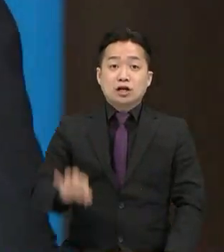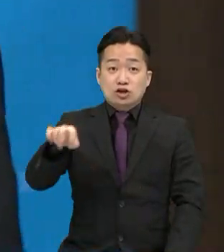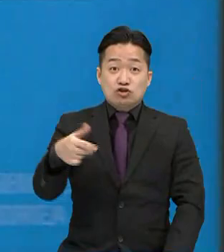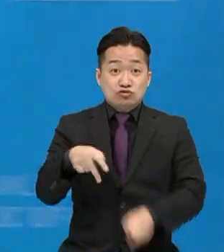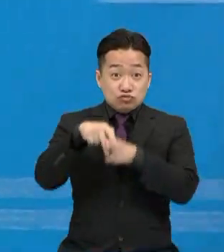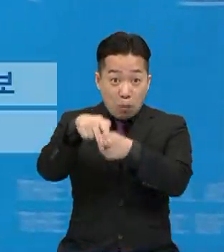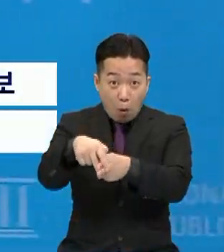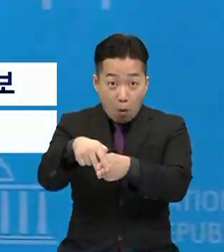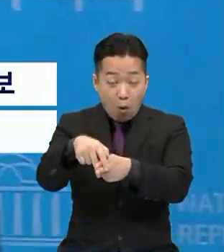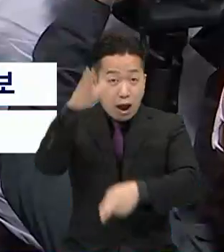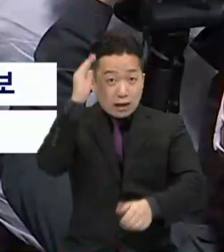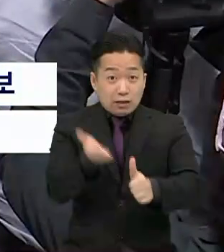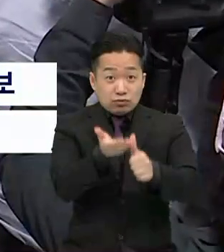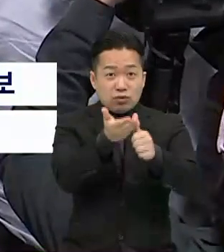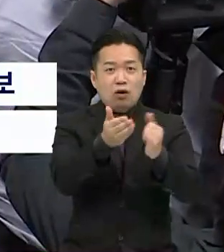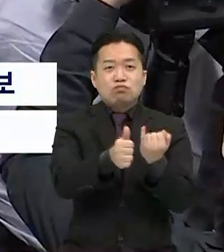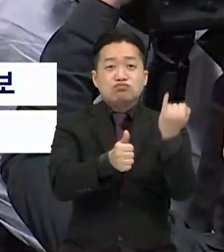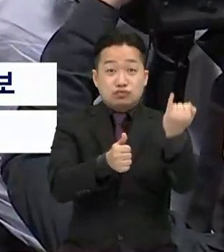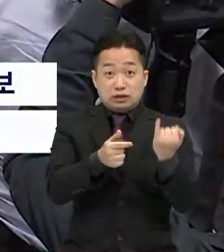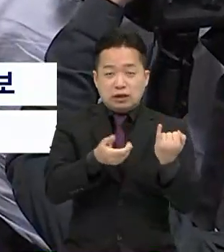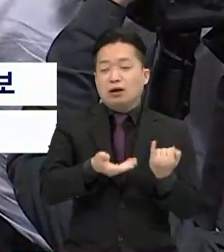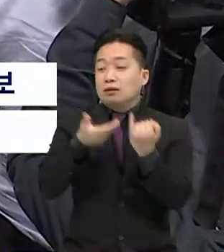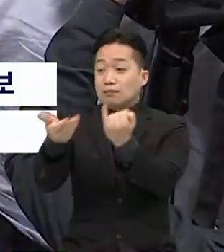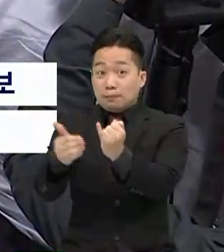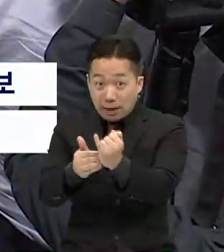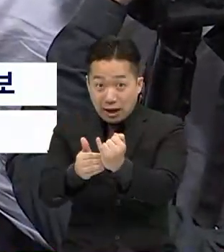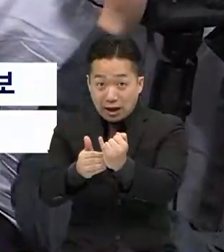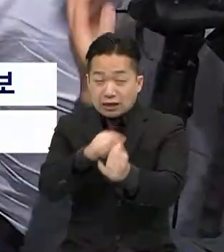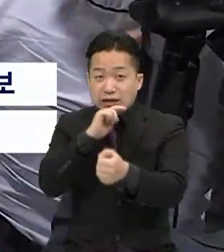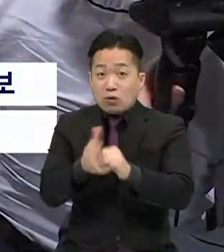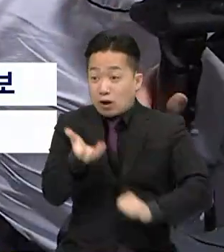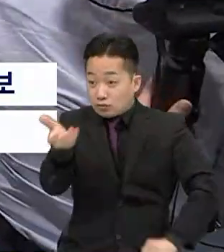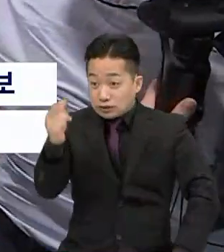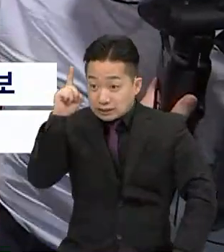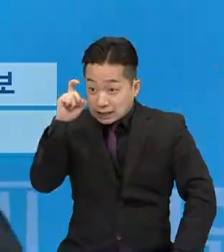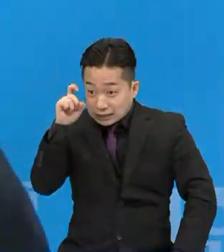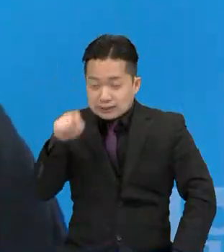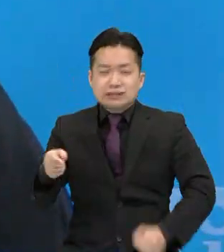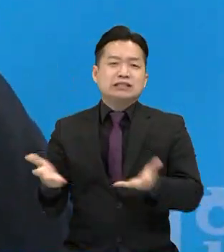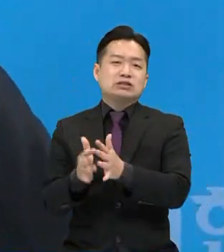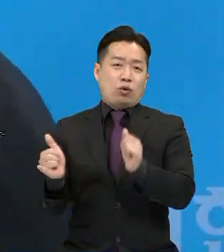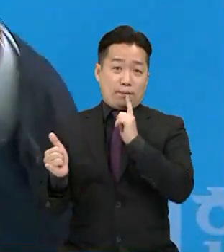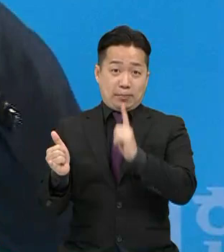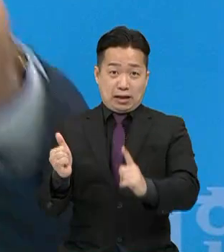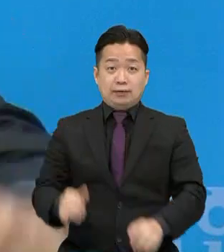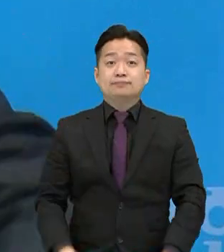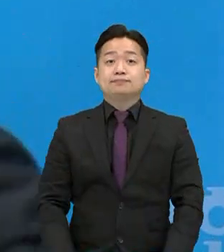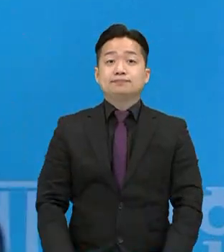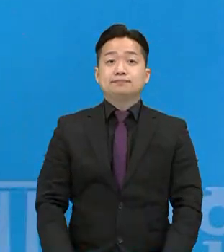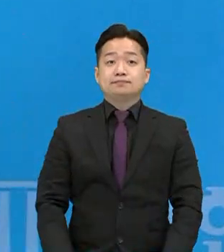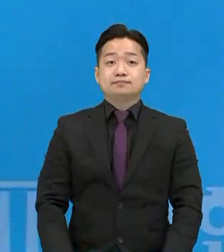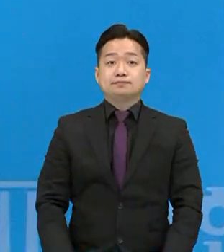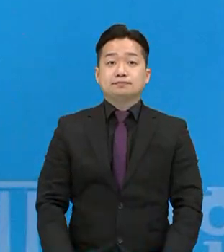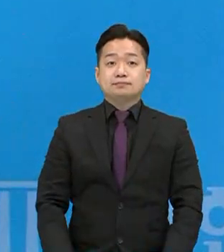반려견은 부인이 데리고 갔지만 사과를 주고 사진을 찍은 건 캠프 직원이라고 말했습니다. SBS 이현영입니다.